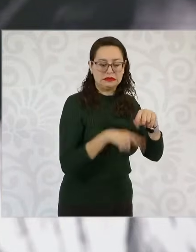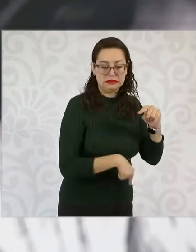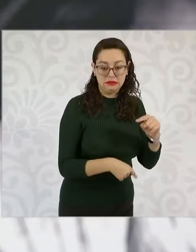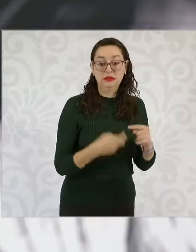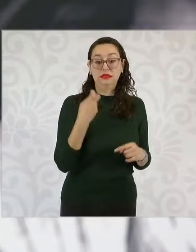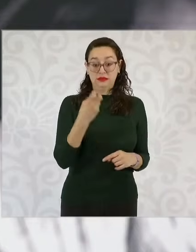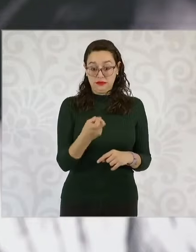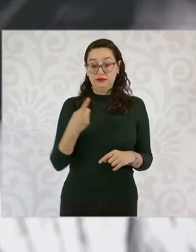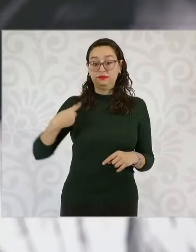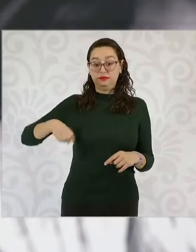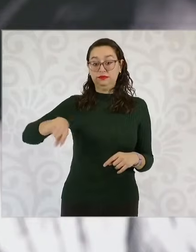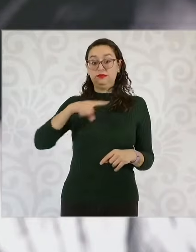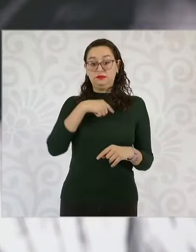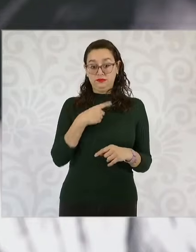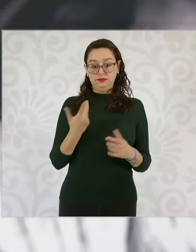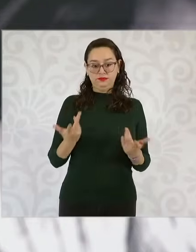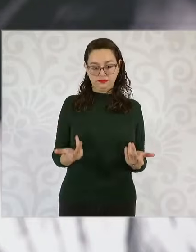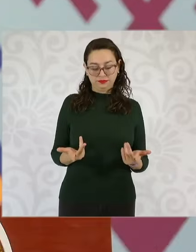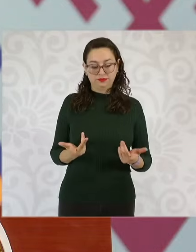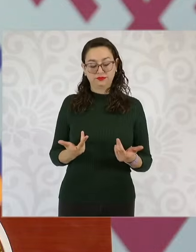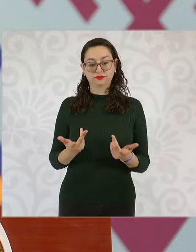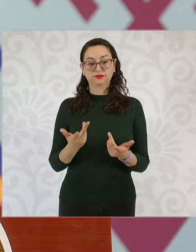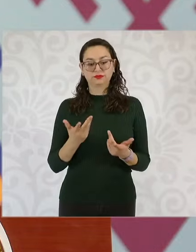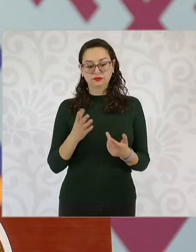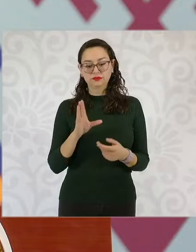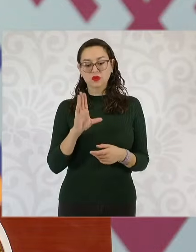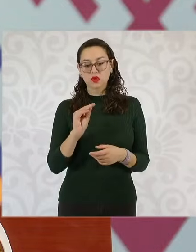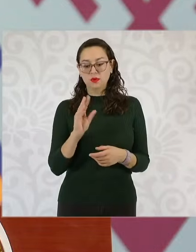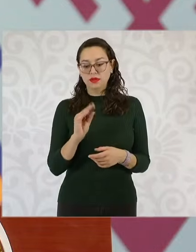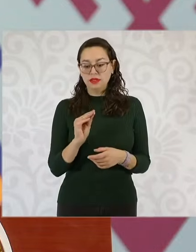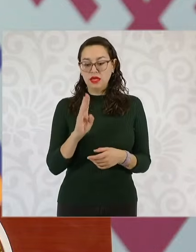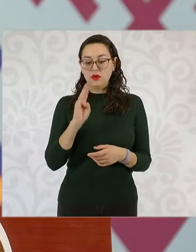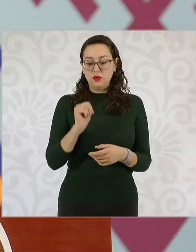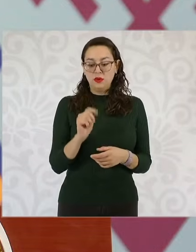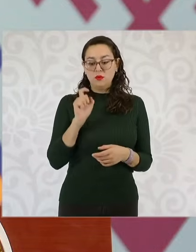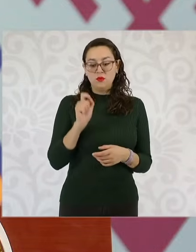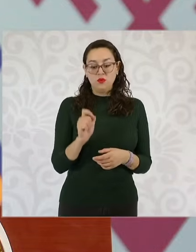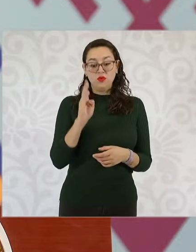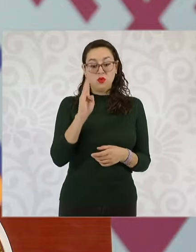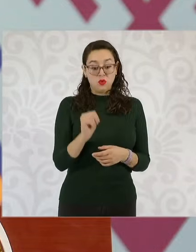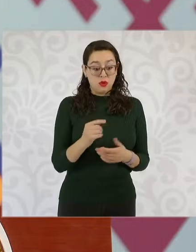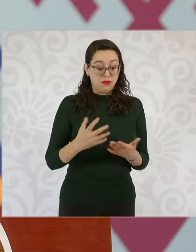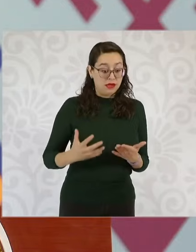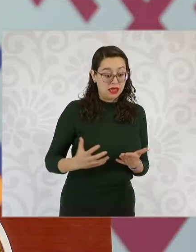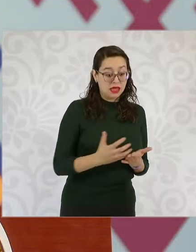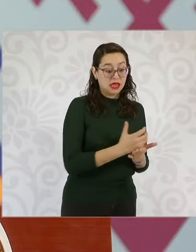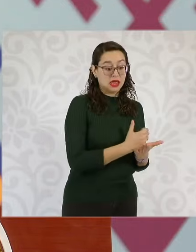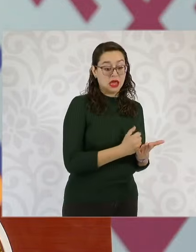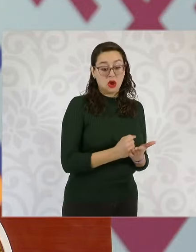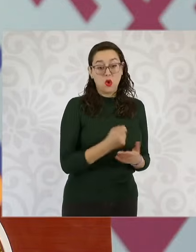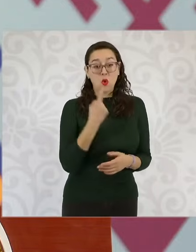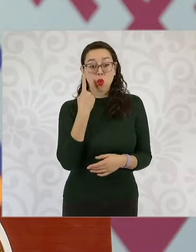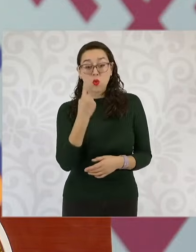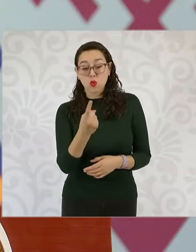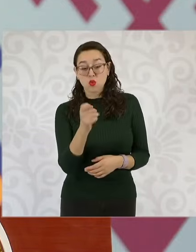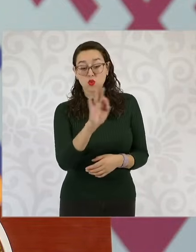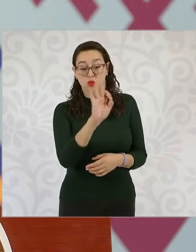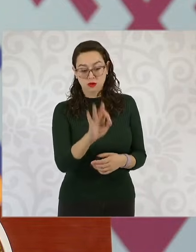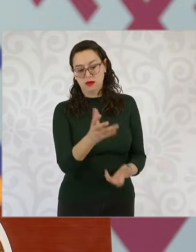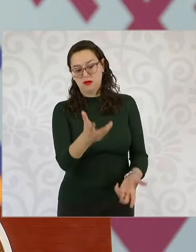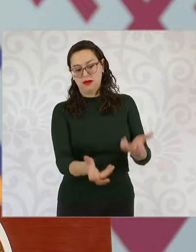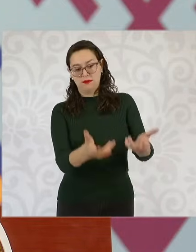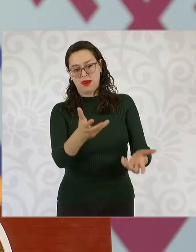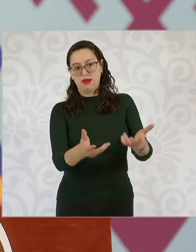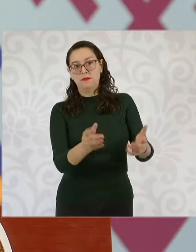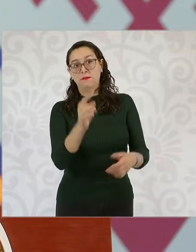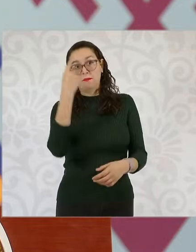aprovechamiento de 99.9 y que vemos realmente eh la par cantidades mínimas las emisiones fugitivas